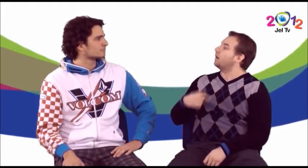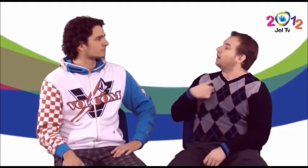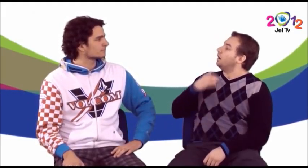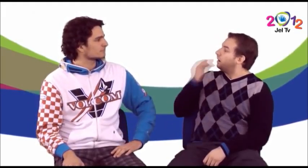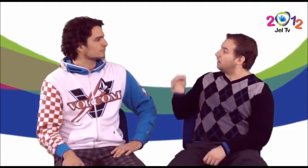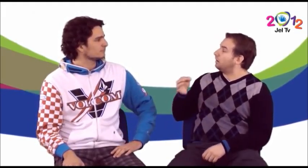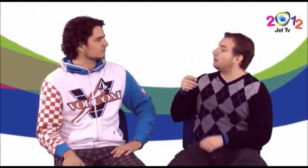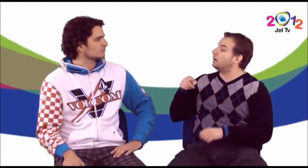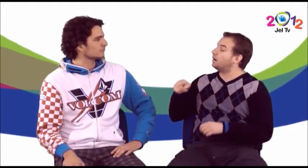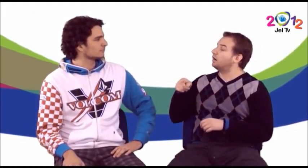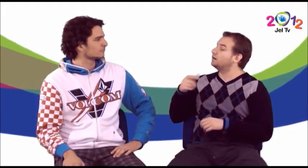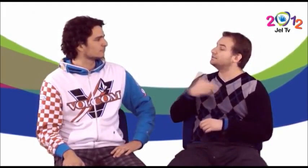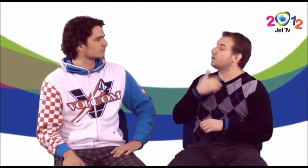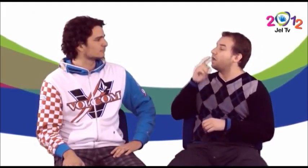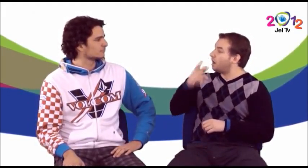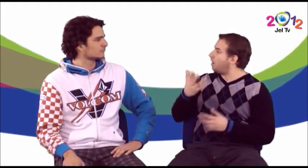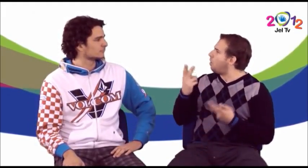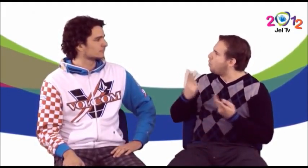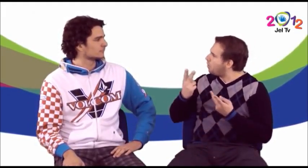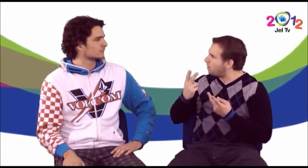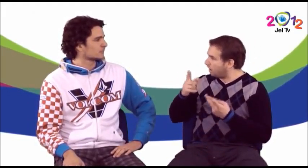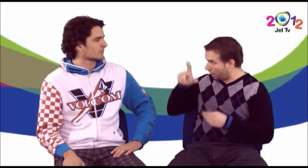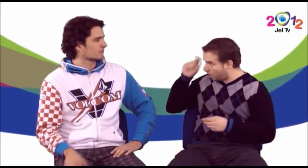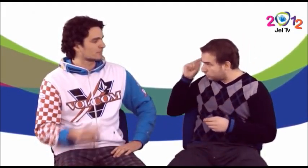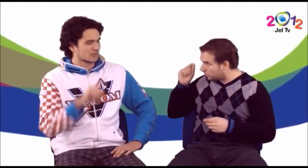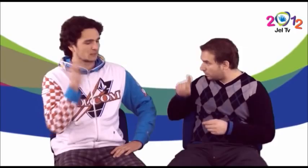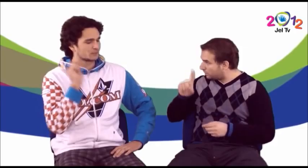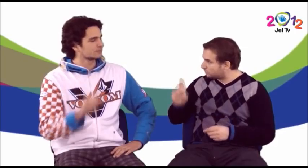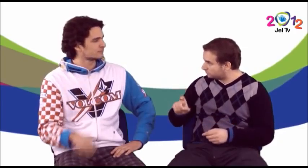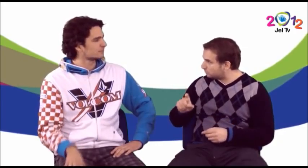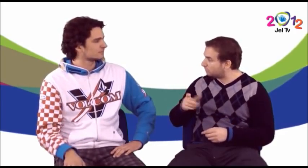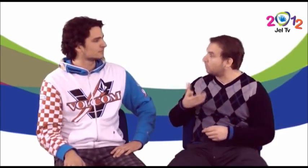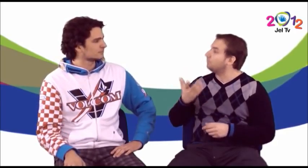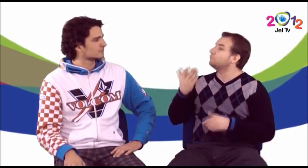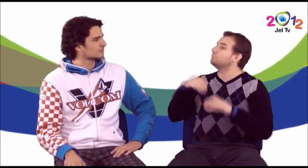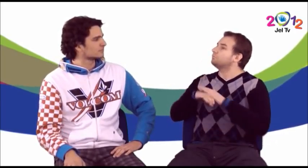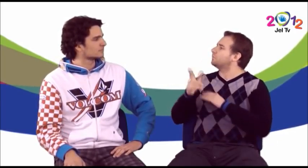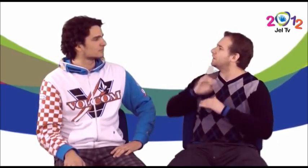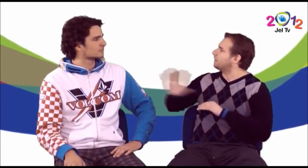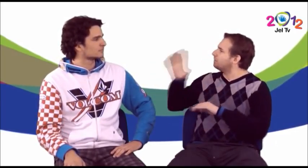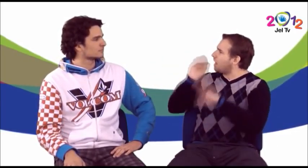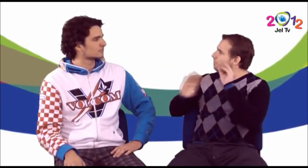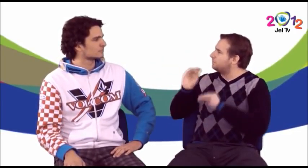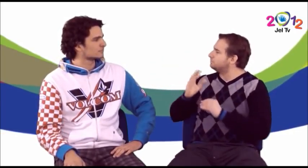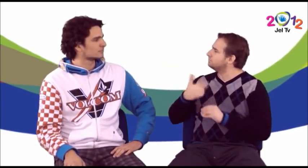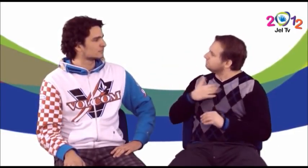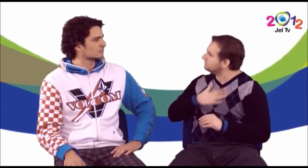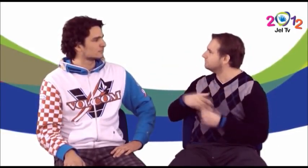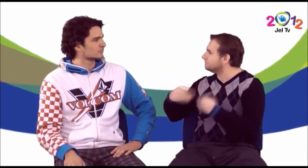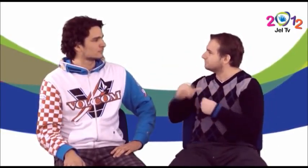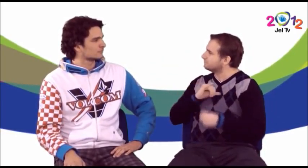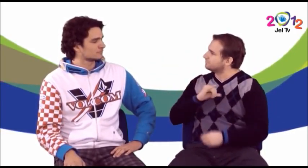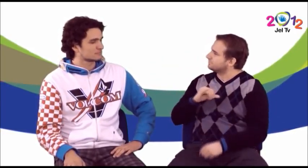Az a kérdésem lenne, hogy melyik iskolába jársz? Gallaudet? - Igen, Gallaudet. Szeretném, ha elmesélnéd, hogy milyen tapasztalataid vannak az iskoláról, Gallaudetrõl és az elmúlt évekrõl.